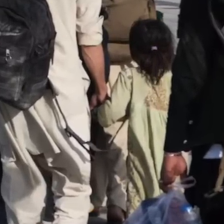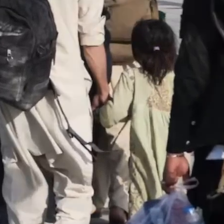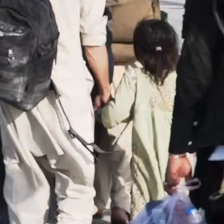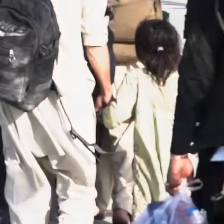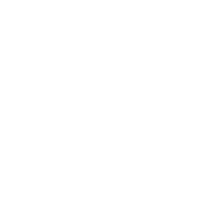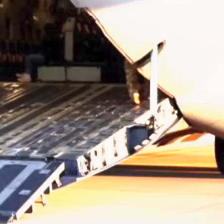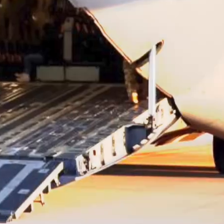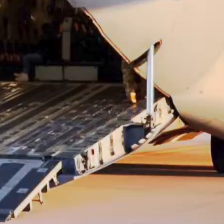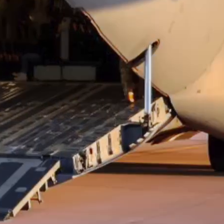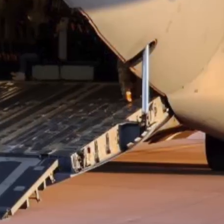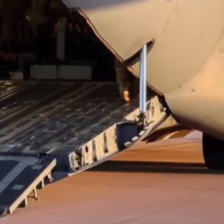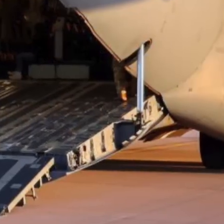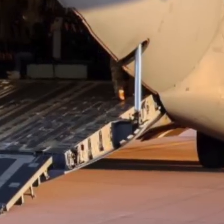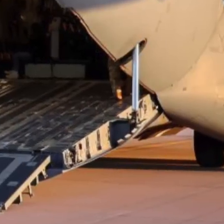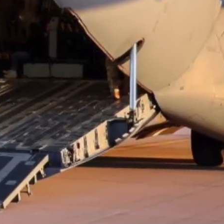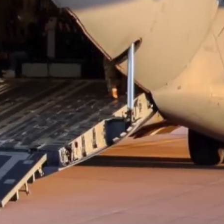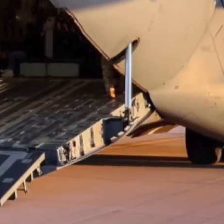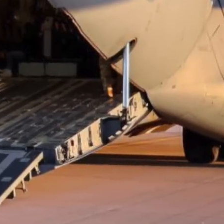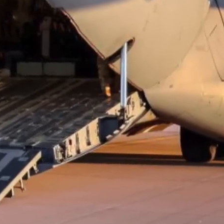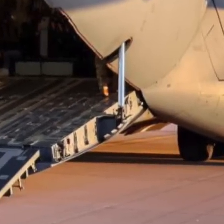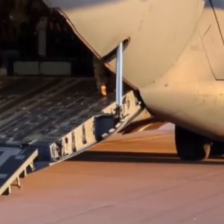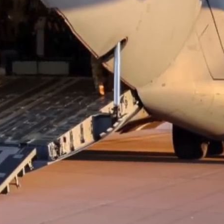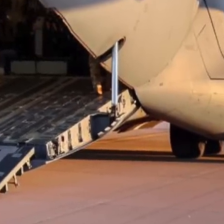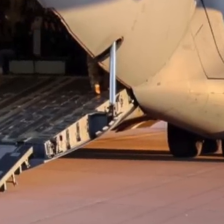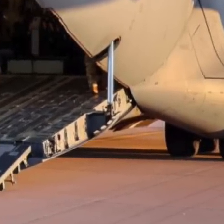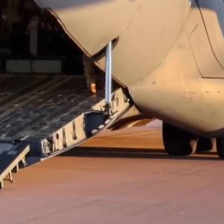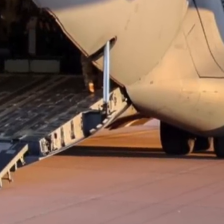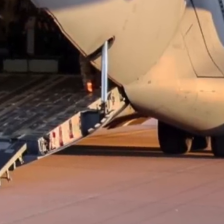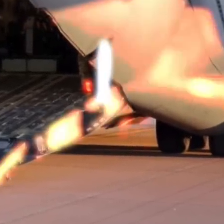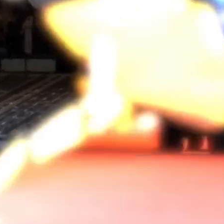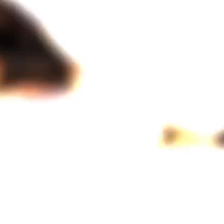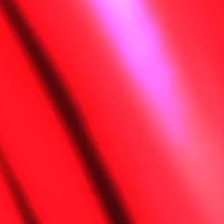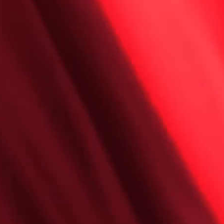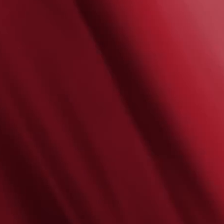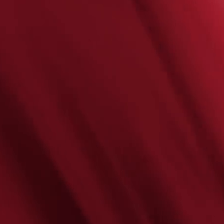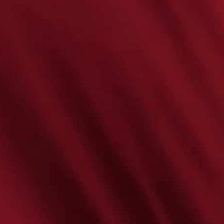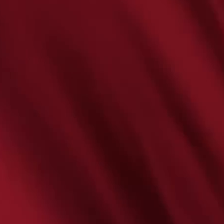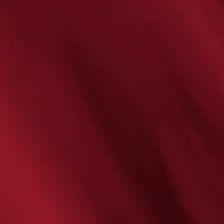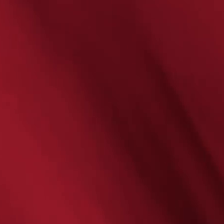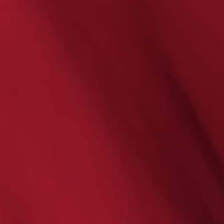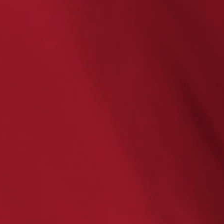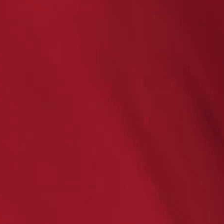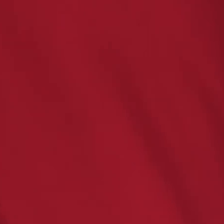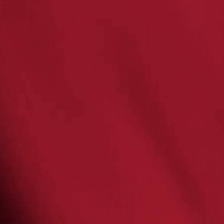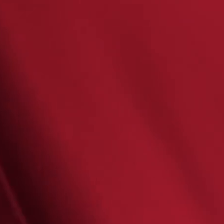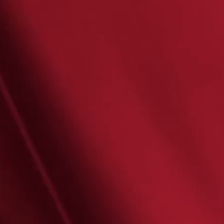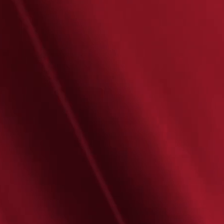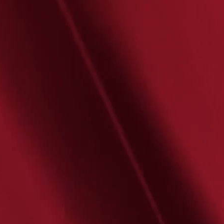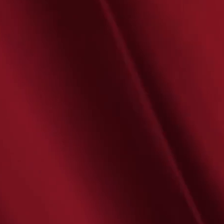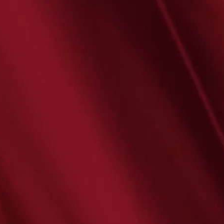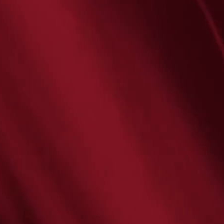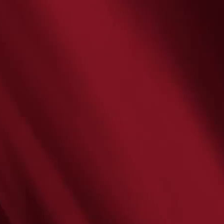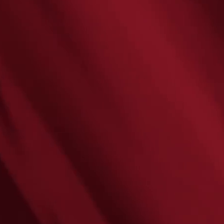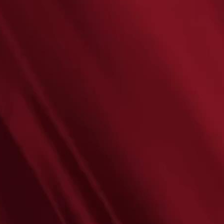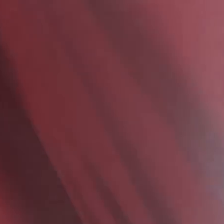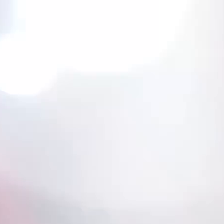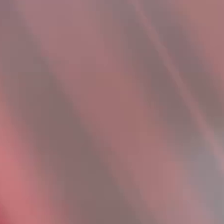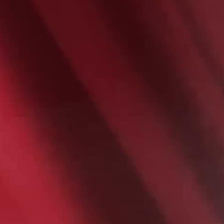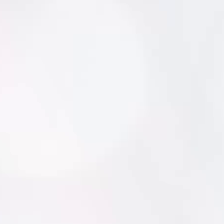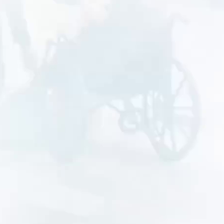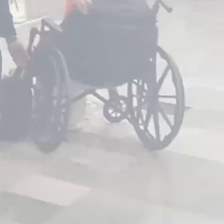mexicanos en Estados Unidos México no ha dejado de ser solidario con esa nación integrantes del